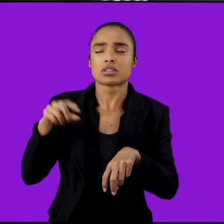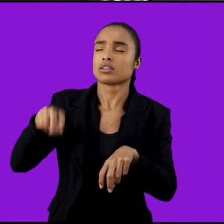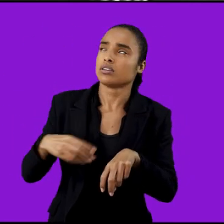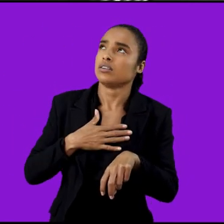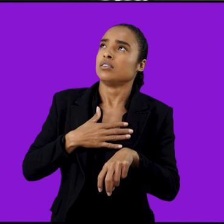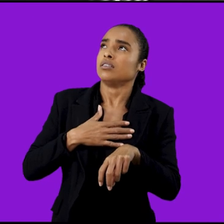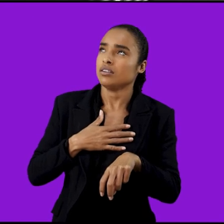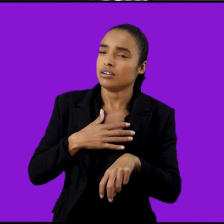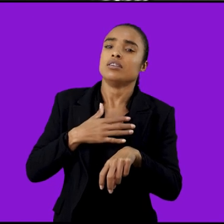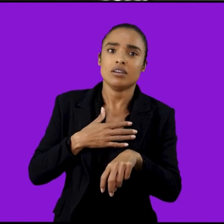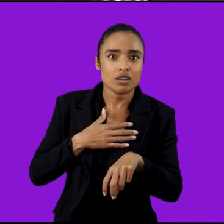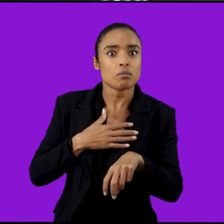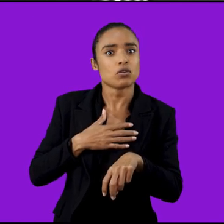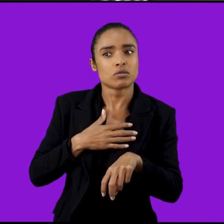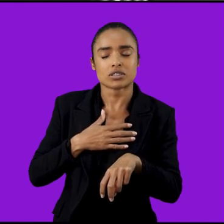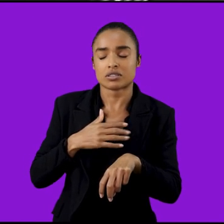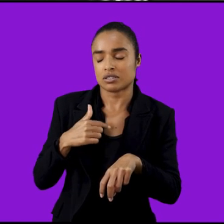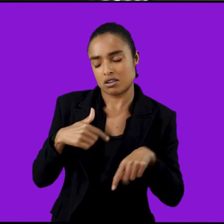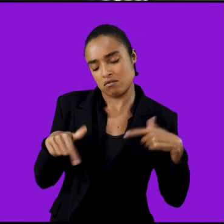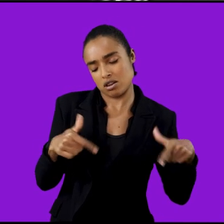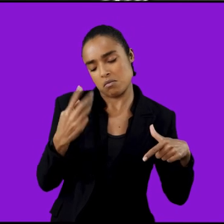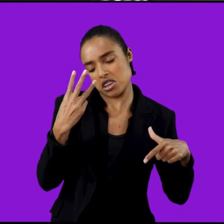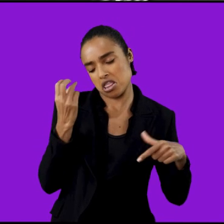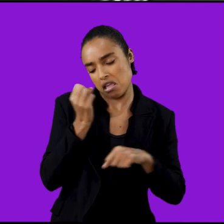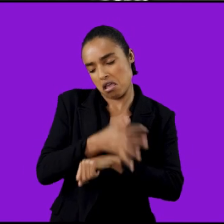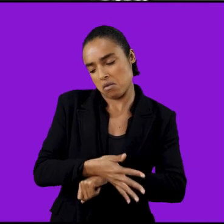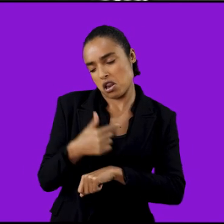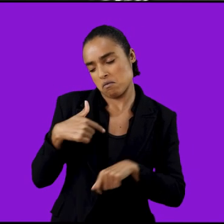batendo no pescoço, Adriana. Tipo assim, o cara tava: “Já que eu vou ter que trabalhar